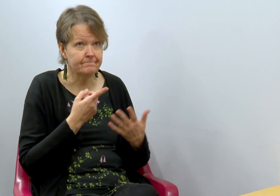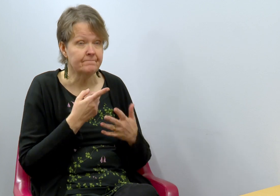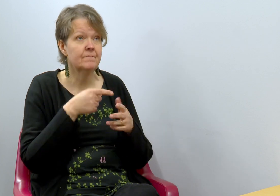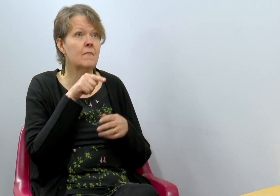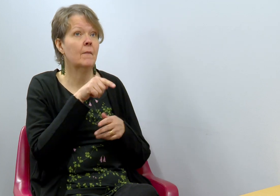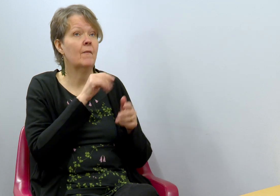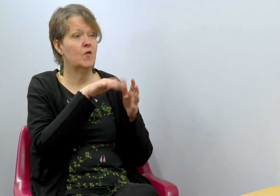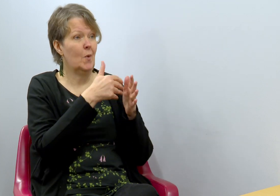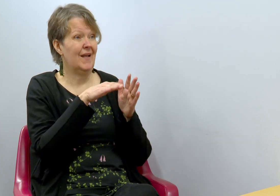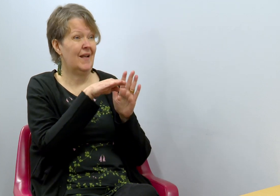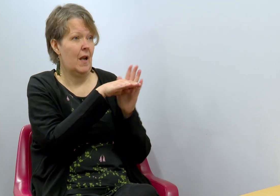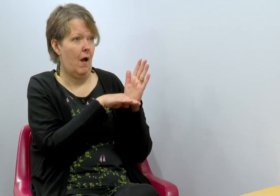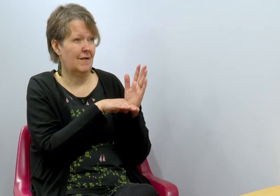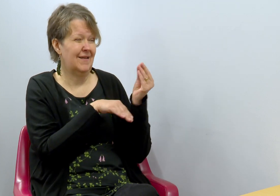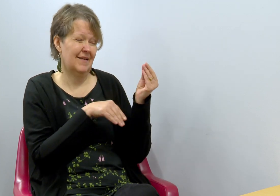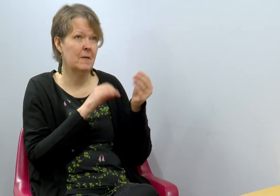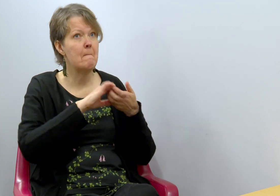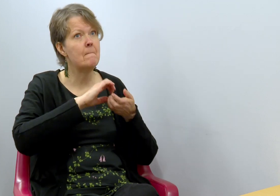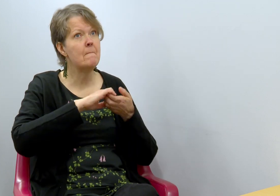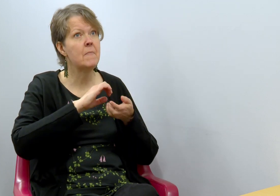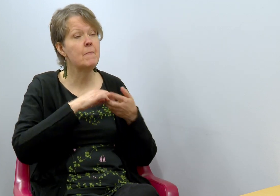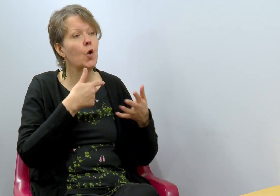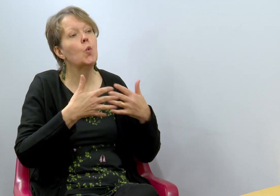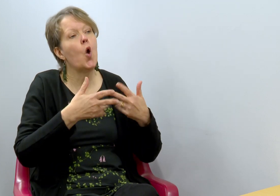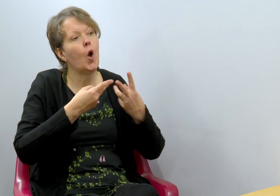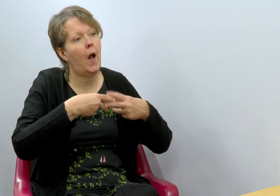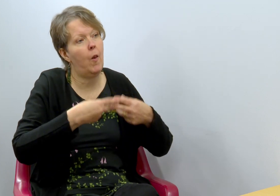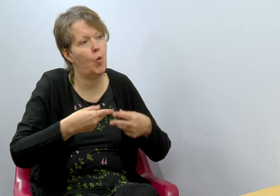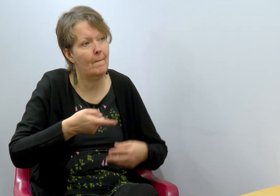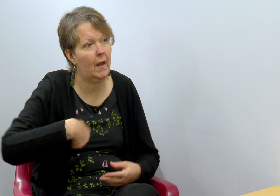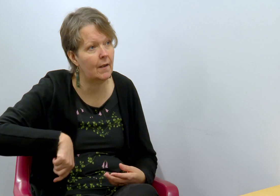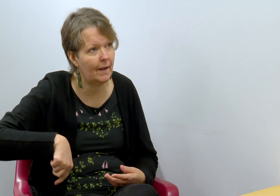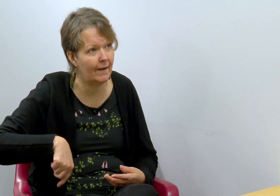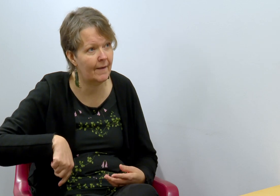Viittomakielilaki toimii meille ikään kuin työkaluna, -